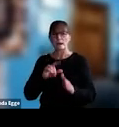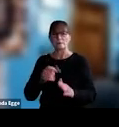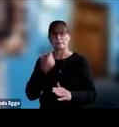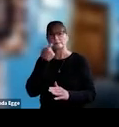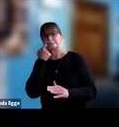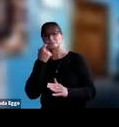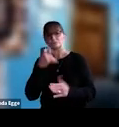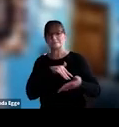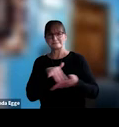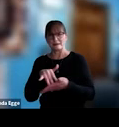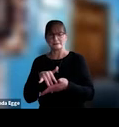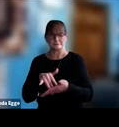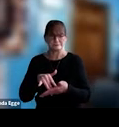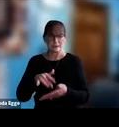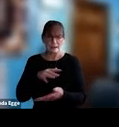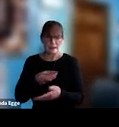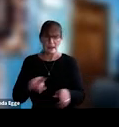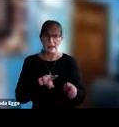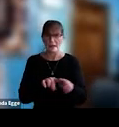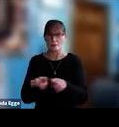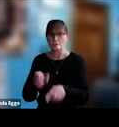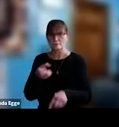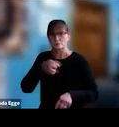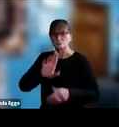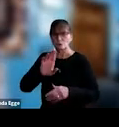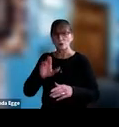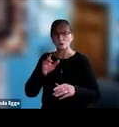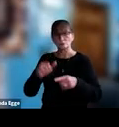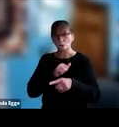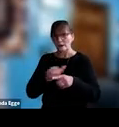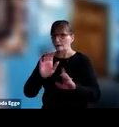y he recibido formación SOAR y presto servicios SOAR